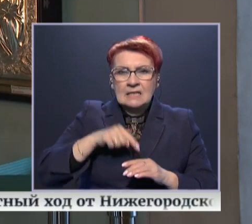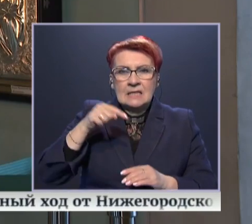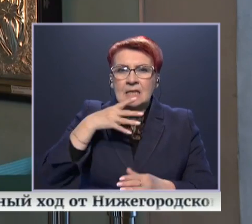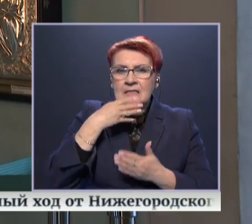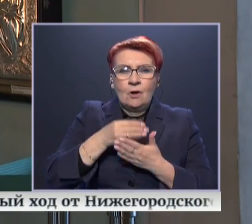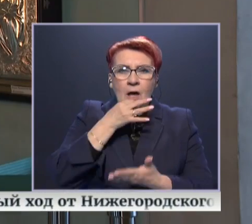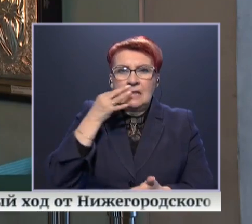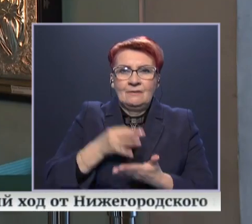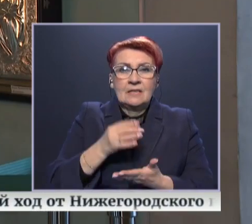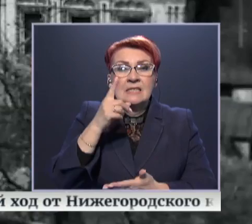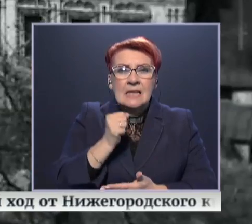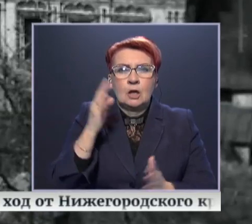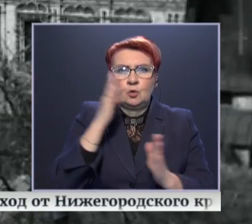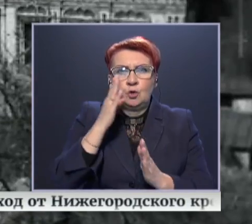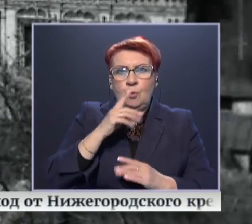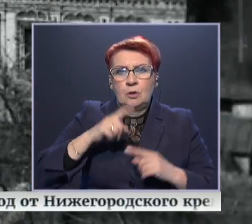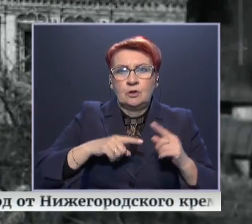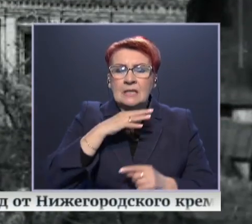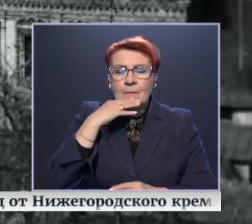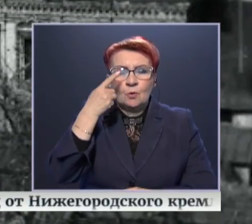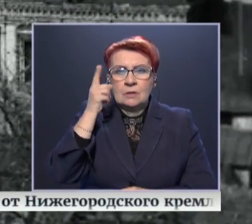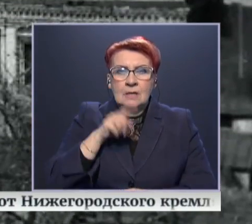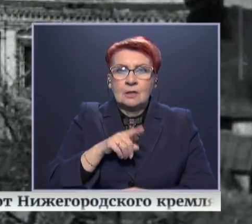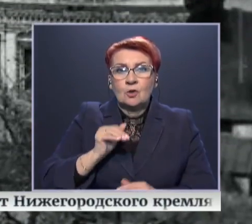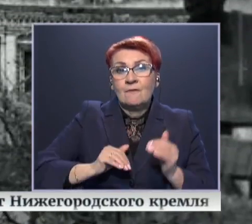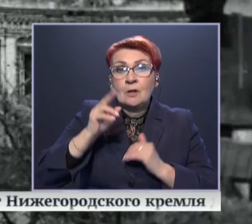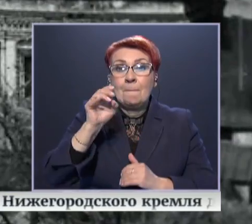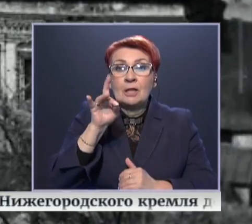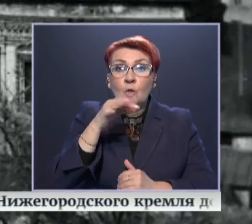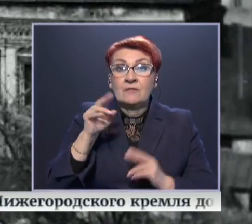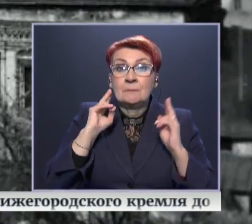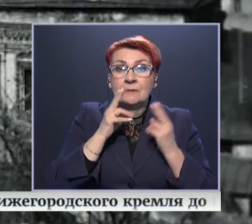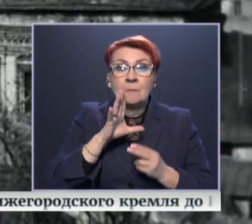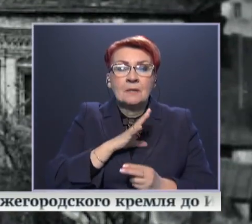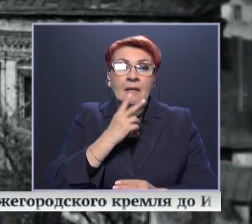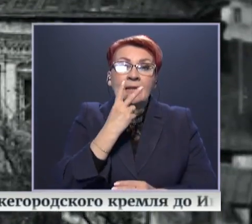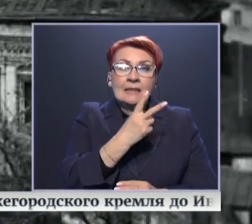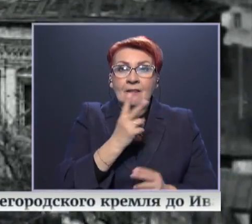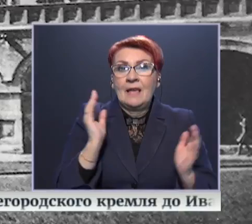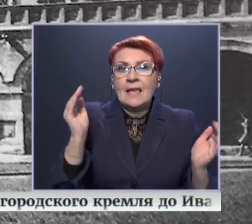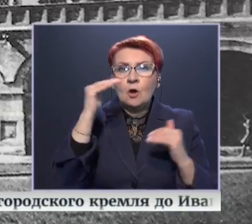за судьбу отечества немногие знают что высокопетровском монастыре было две казанских иконы Божией Матери первый